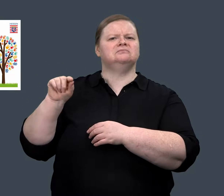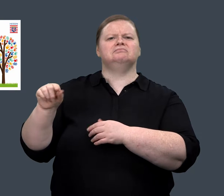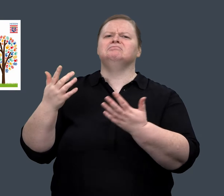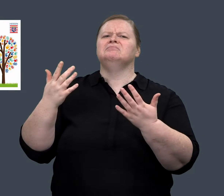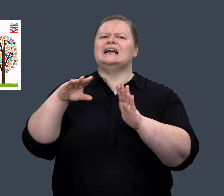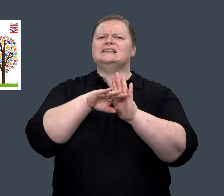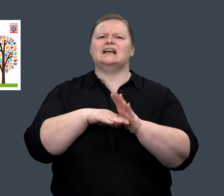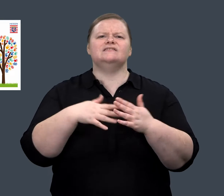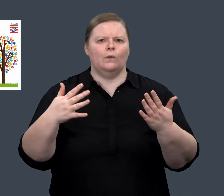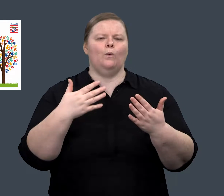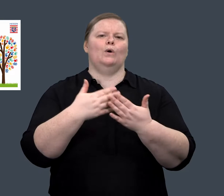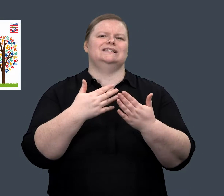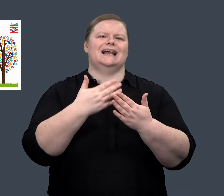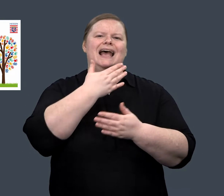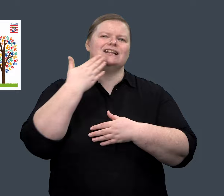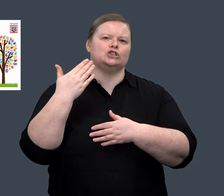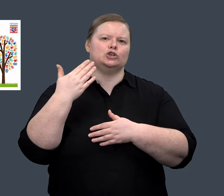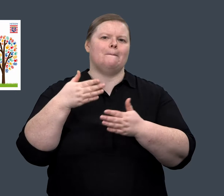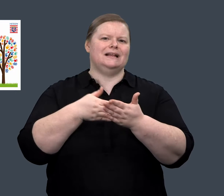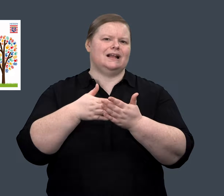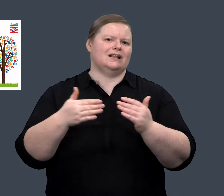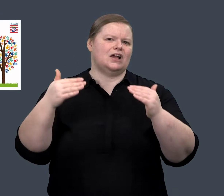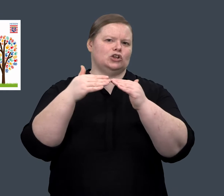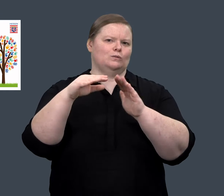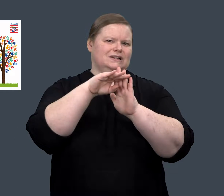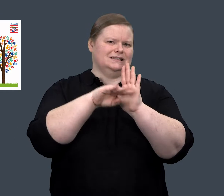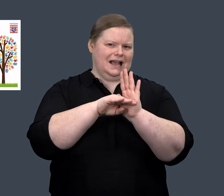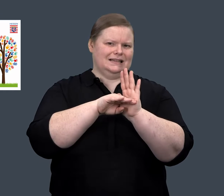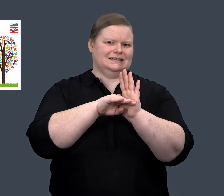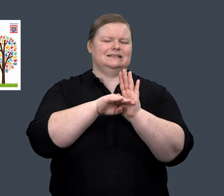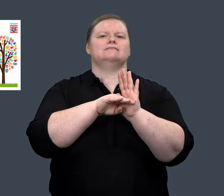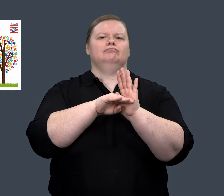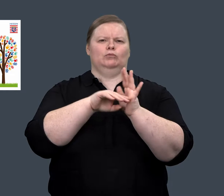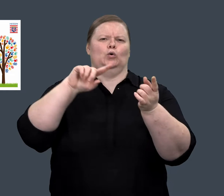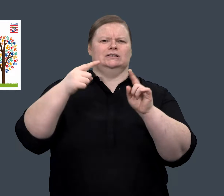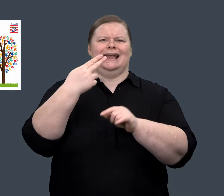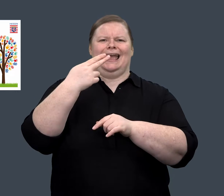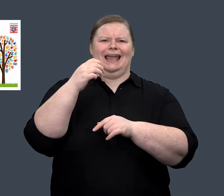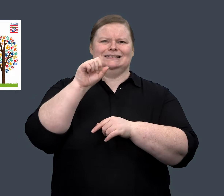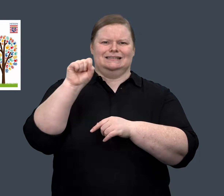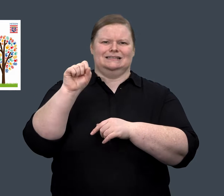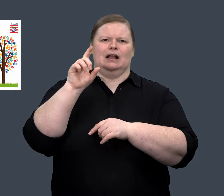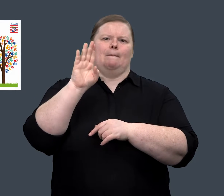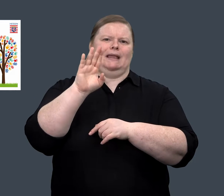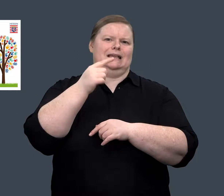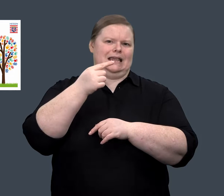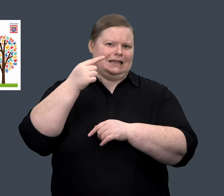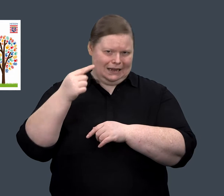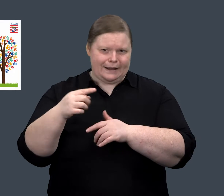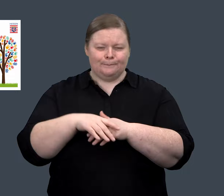vom 19. Juni 2019 hat der Inklusionsbeirat bei der Beauftragten